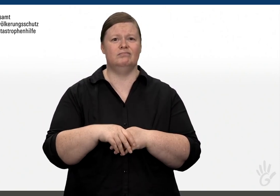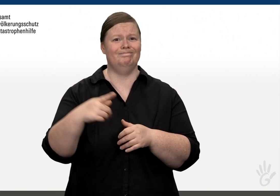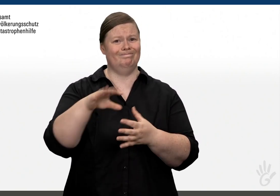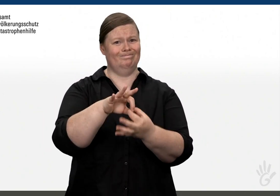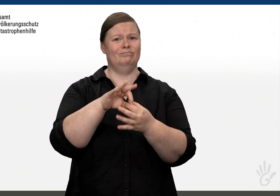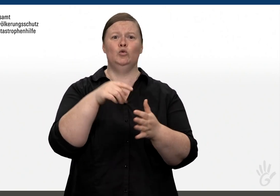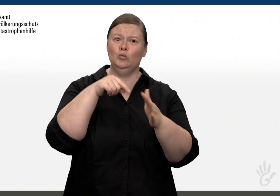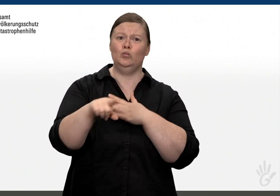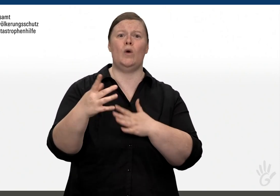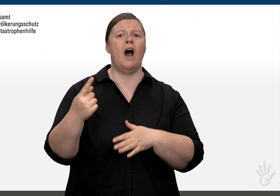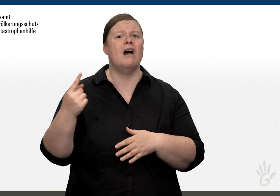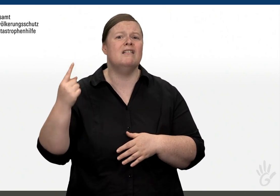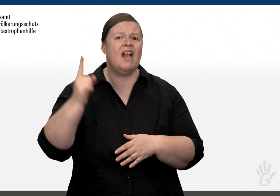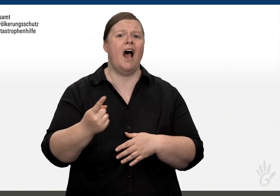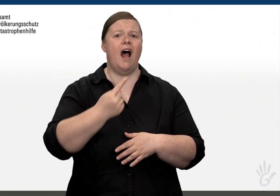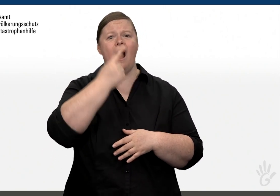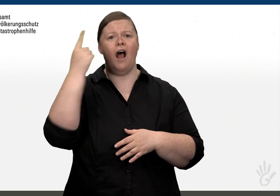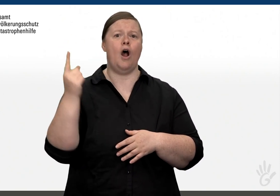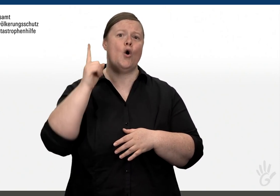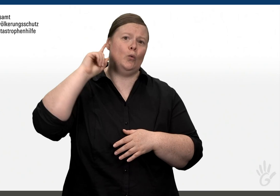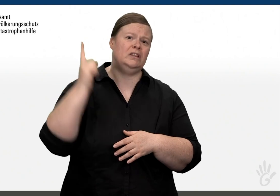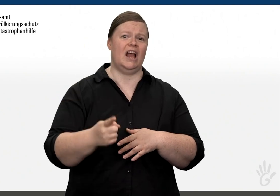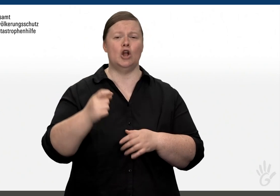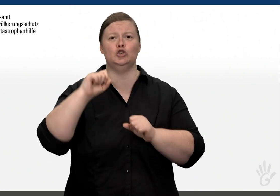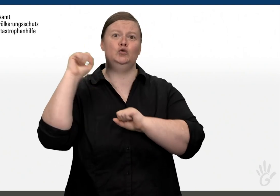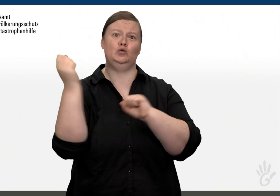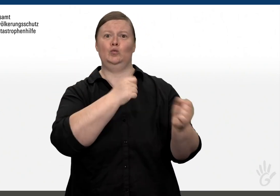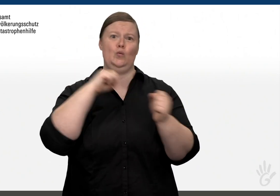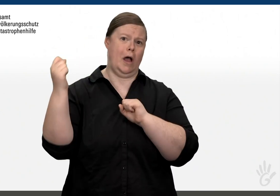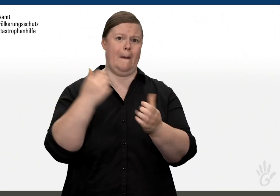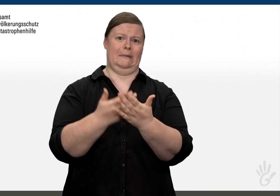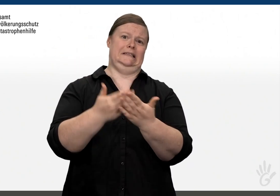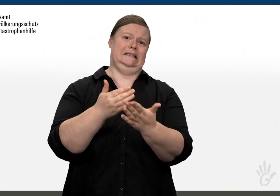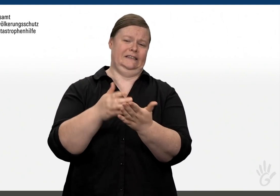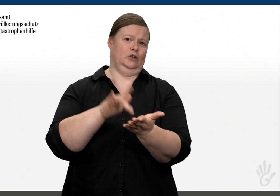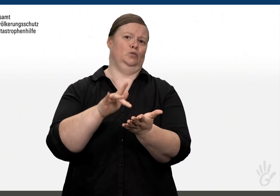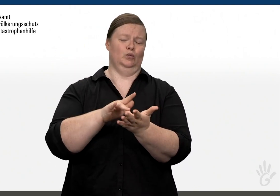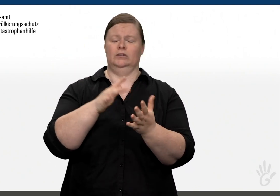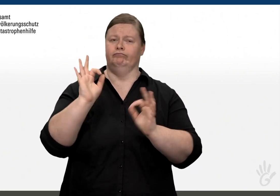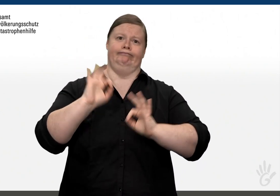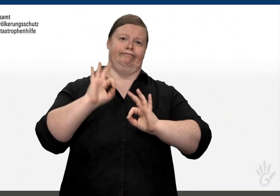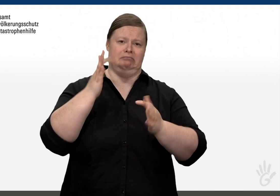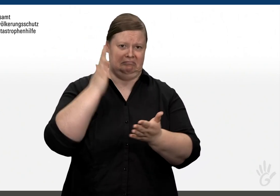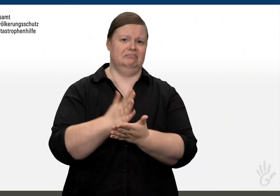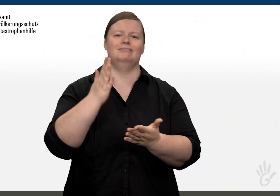Und das nicht nur durch Jahrhundertstürme.